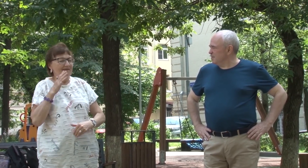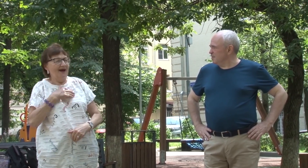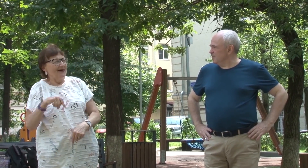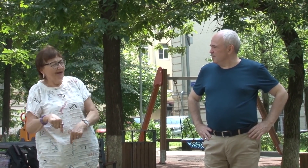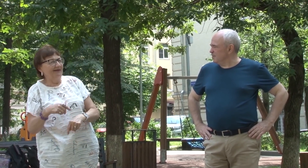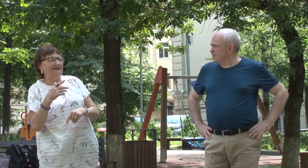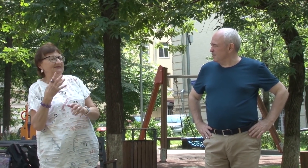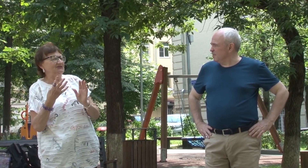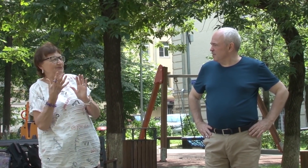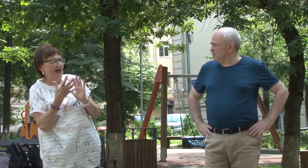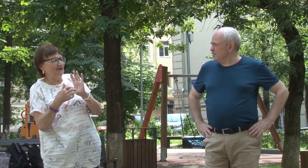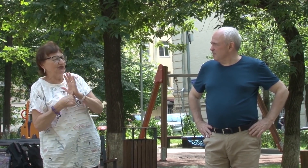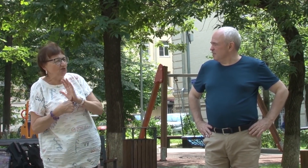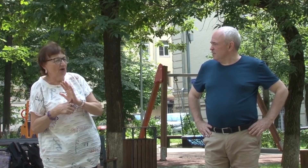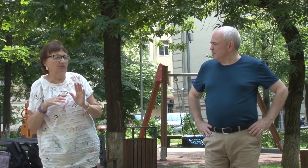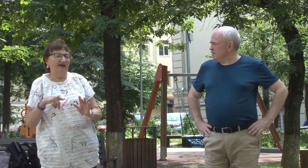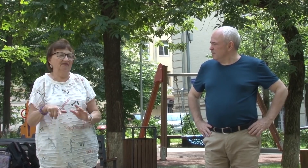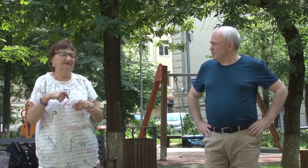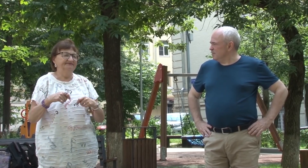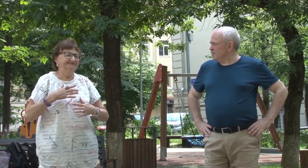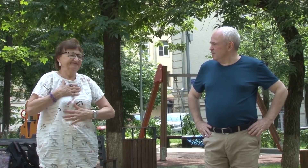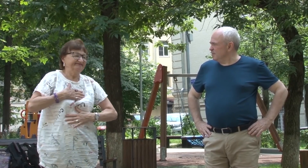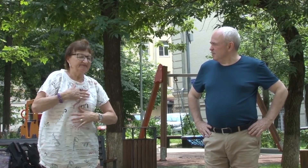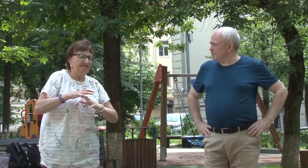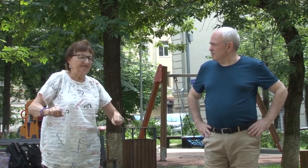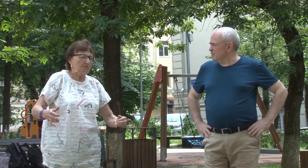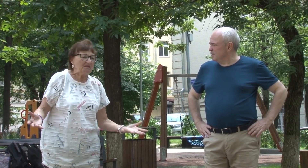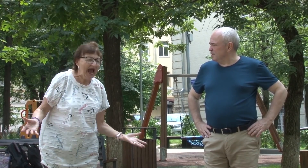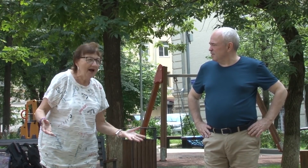мама – в 5-м и 6-м. Торговля здесь не всегда шла не всегда хорошо,